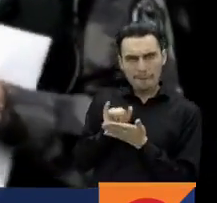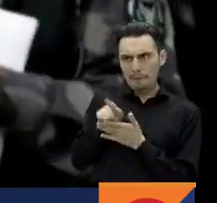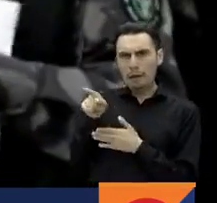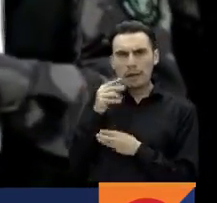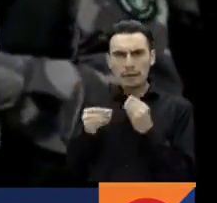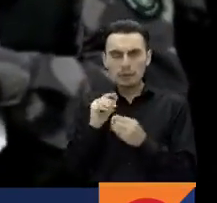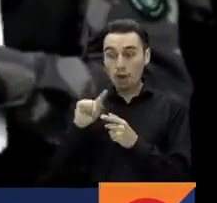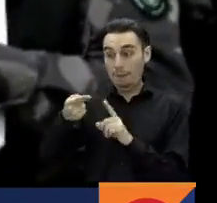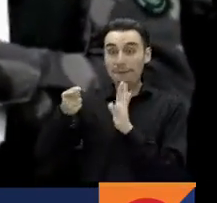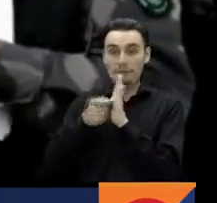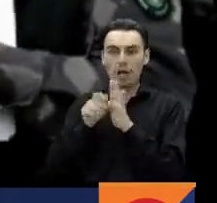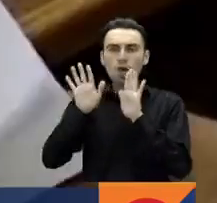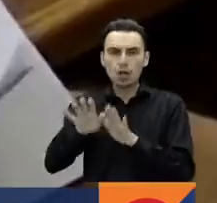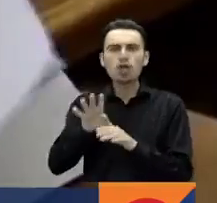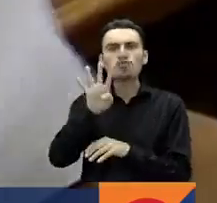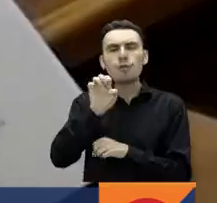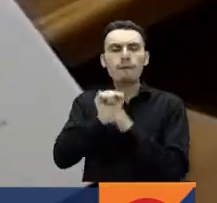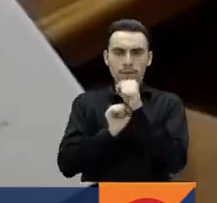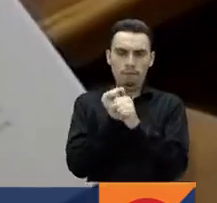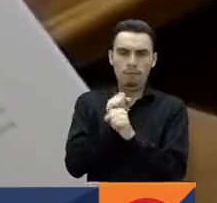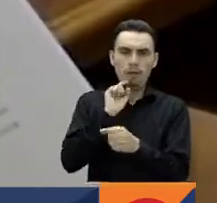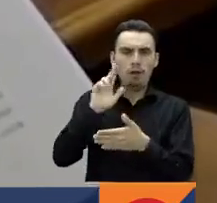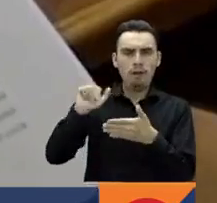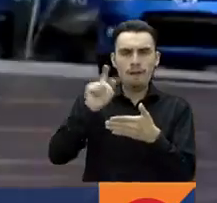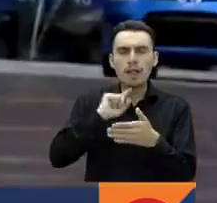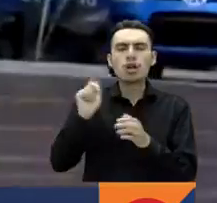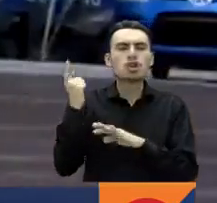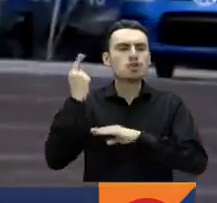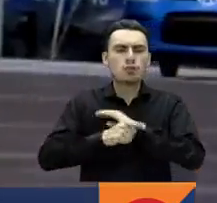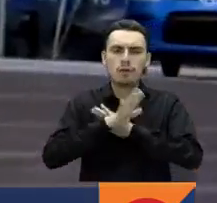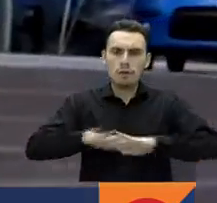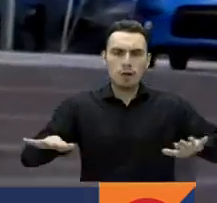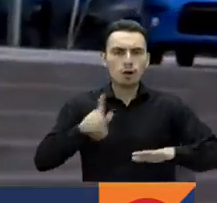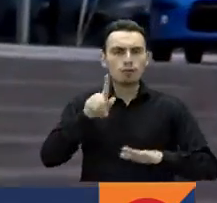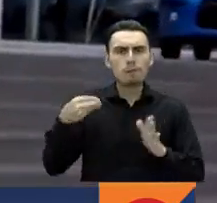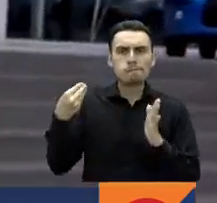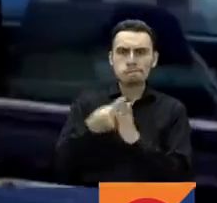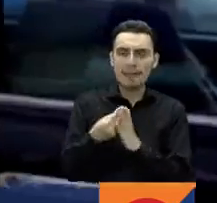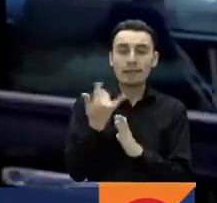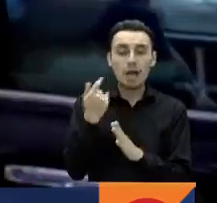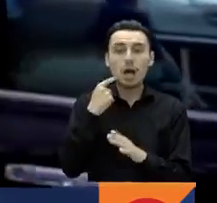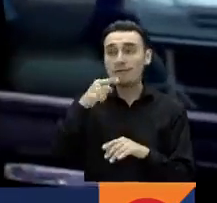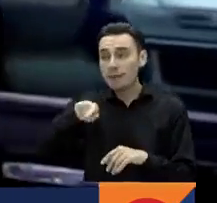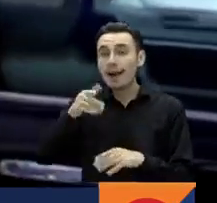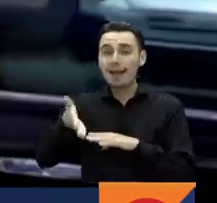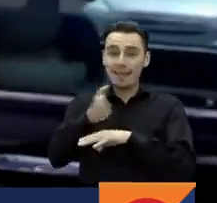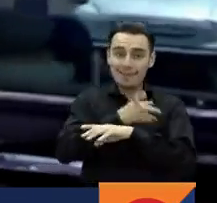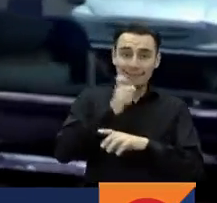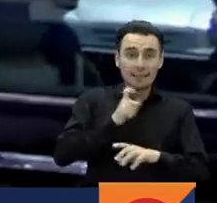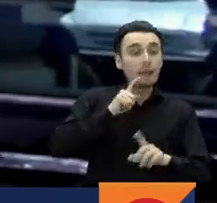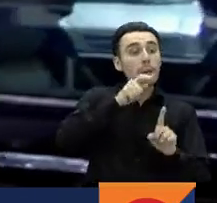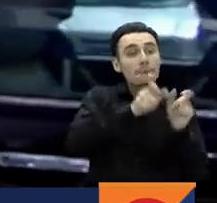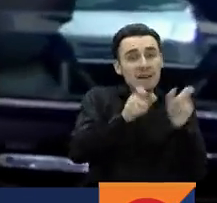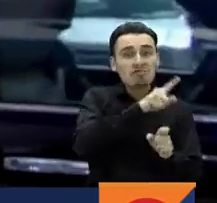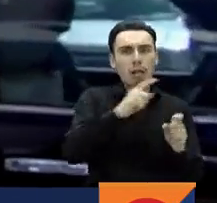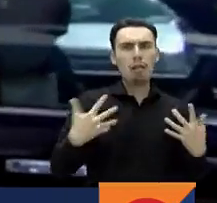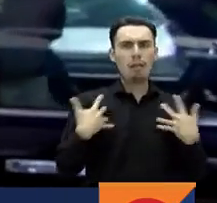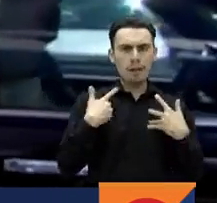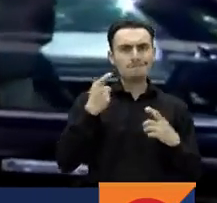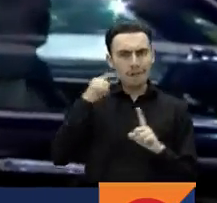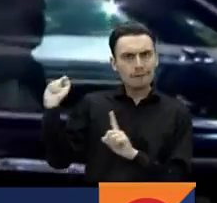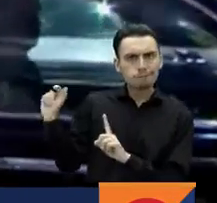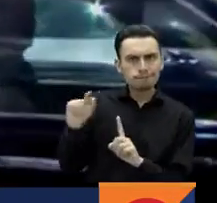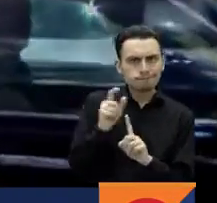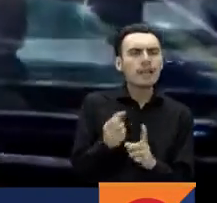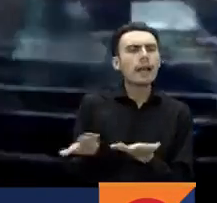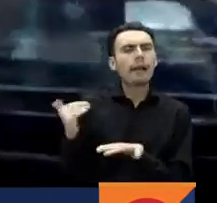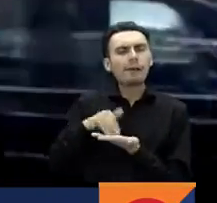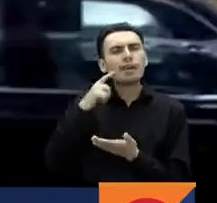Bogotá quien la revise, días